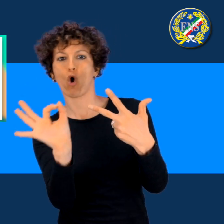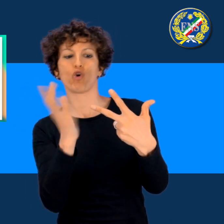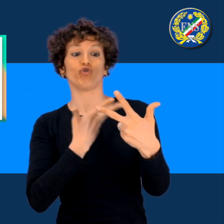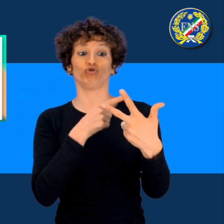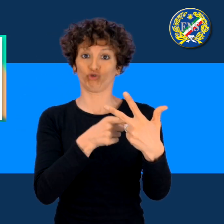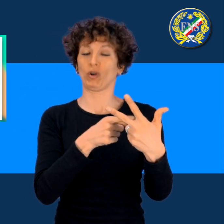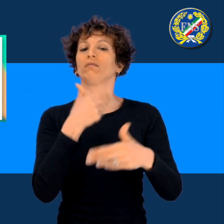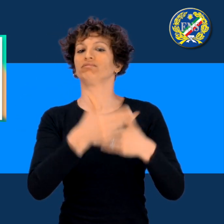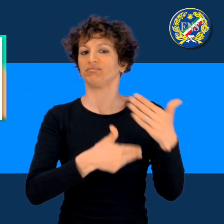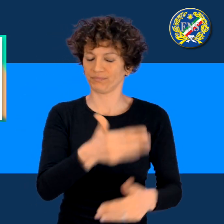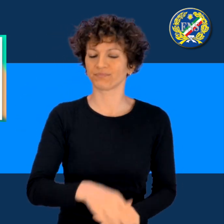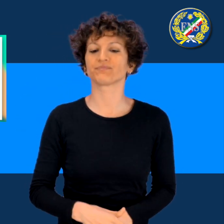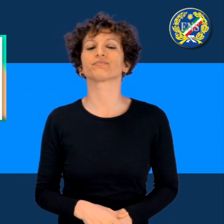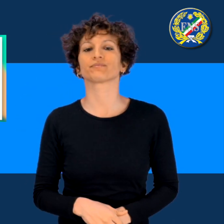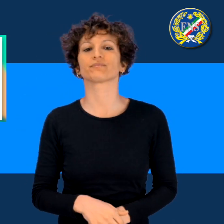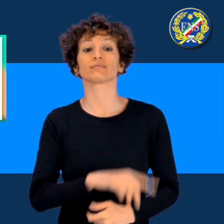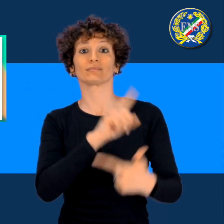per accedere all'area riservata del sito;